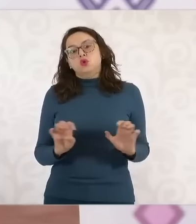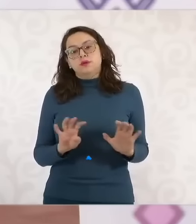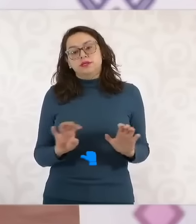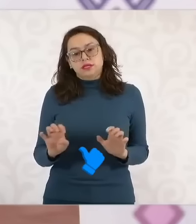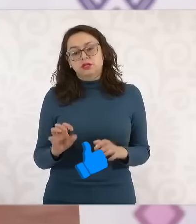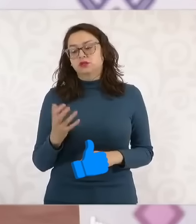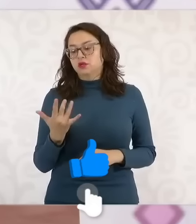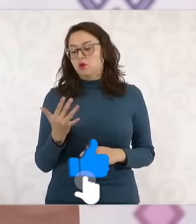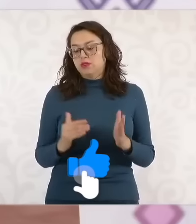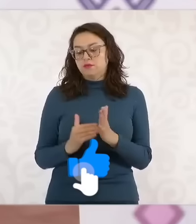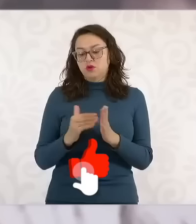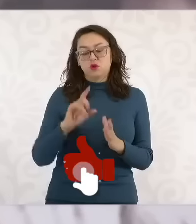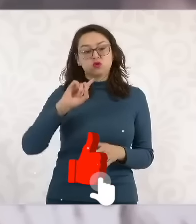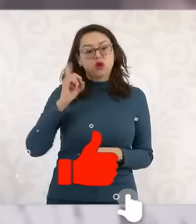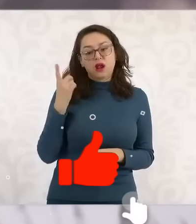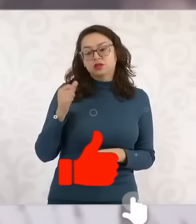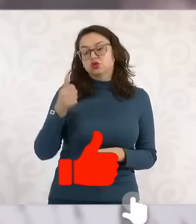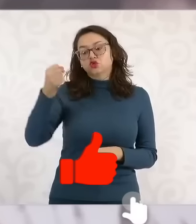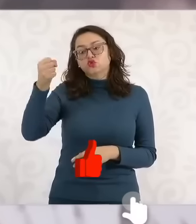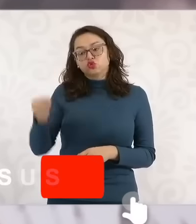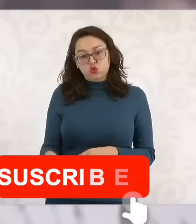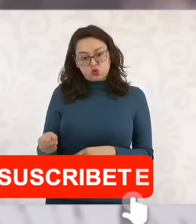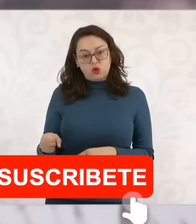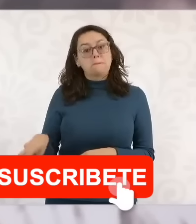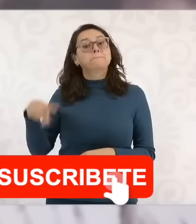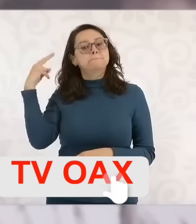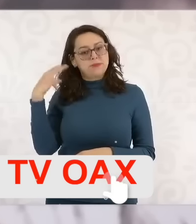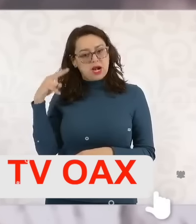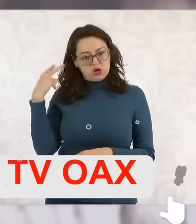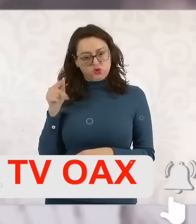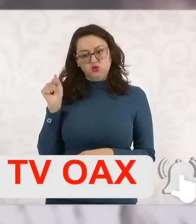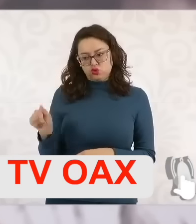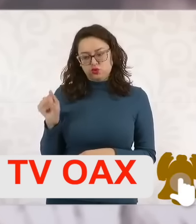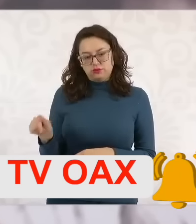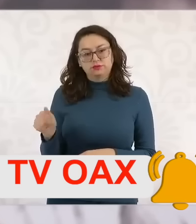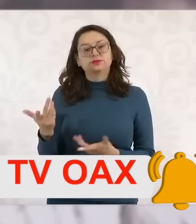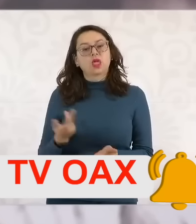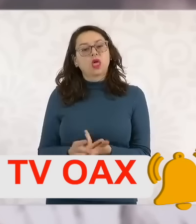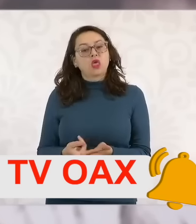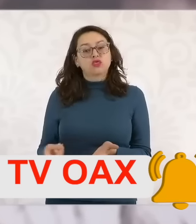zona sur del país, principalmente en el estado de Veracruz, donde estamos duplicando la capacidad